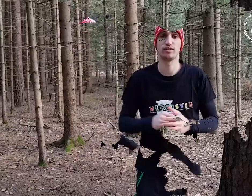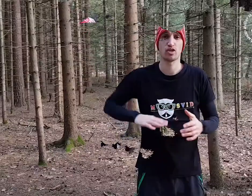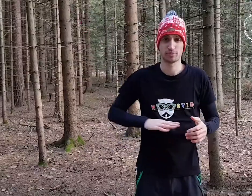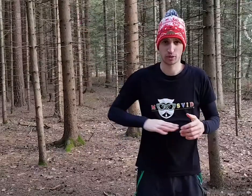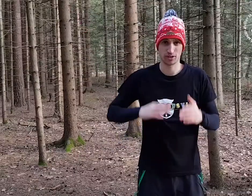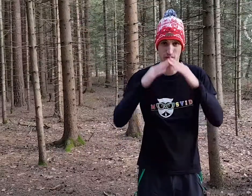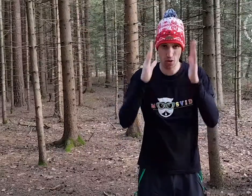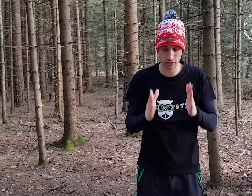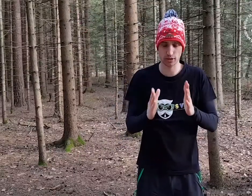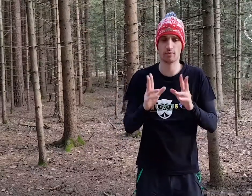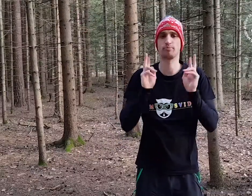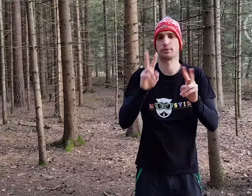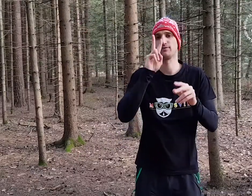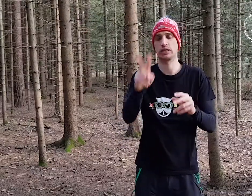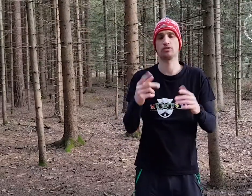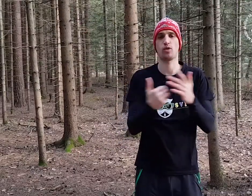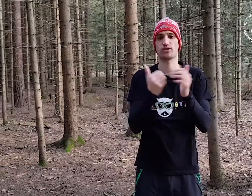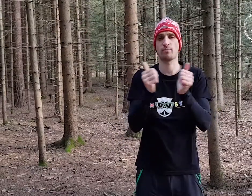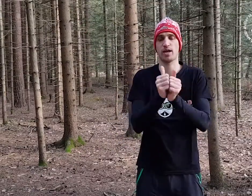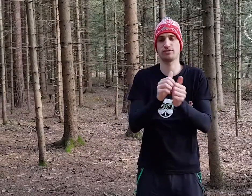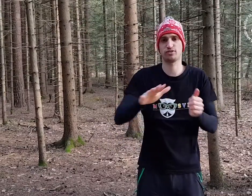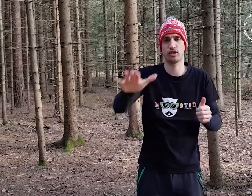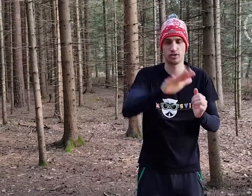Pri Gospodični, pri koči, pa bomo lahko videli Novo mesto.